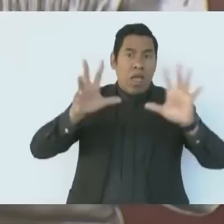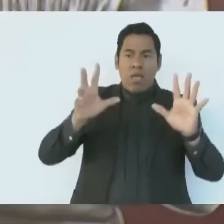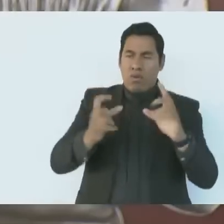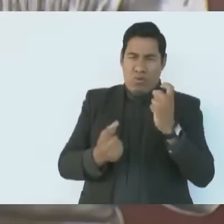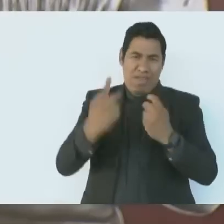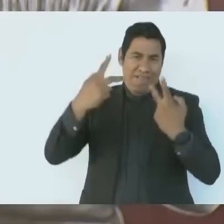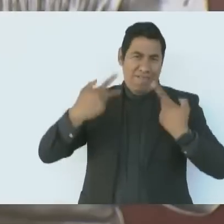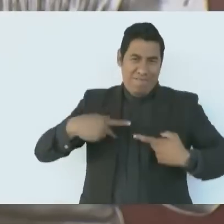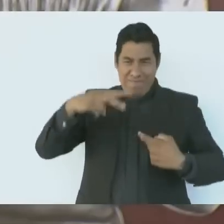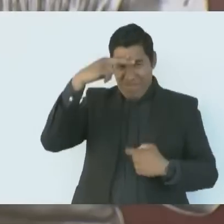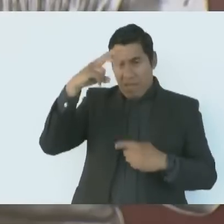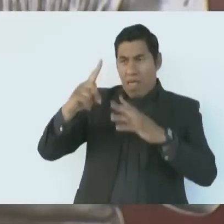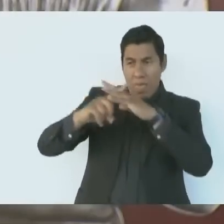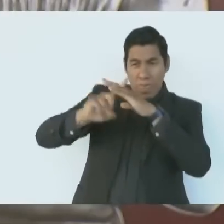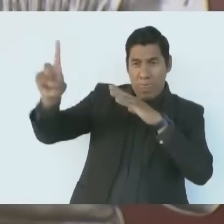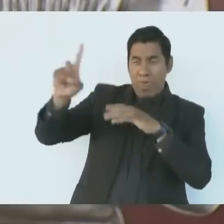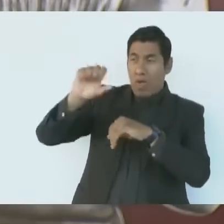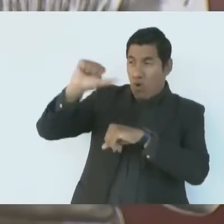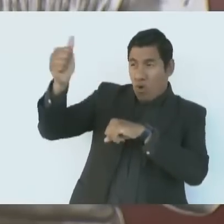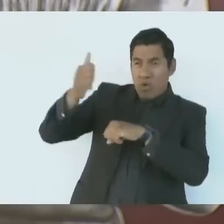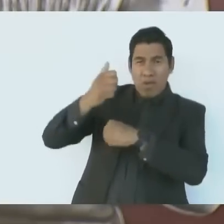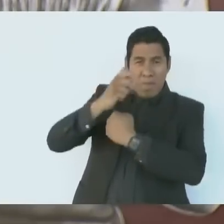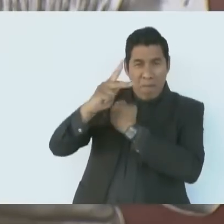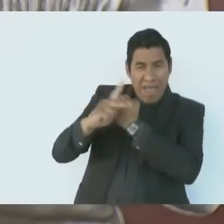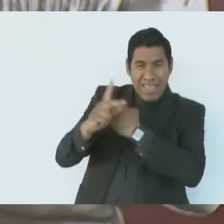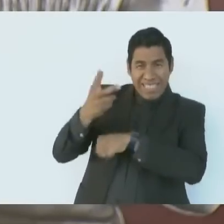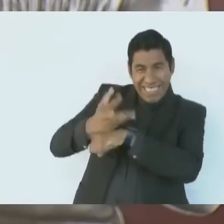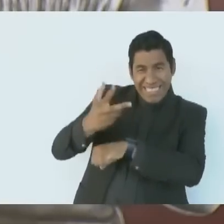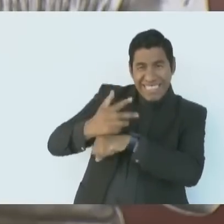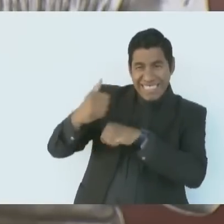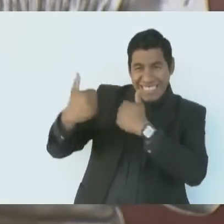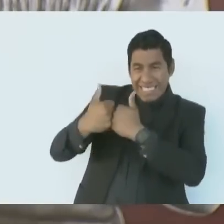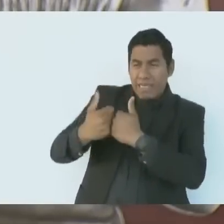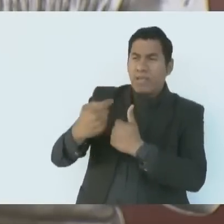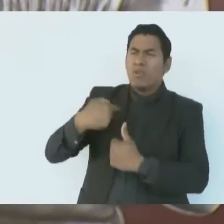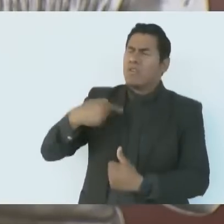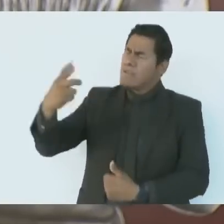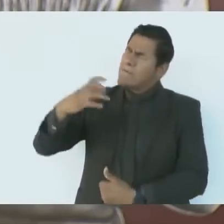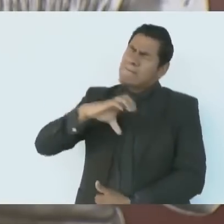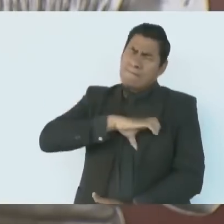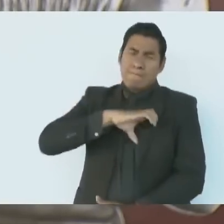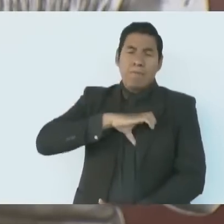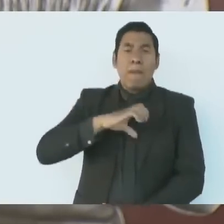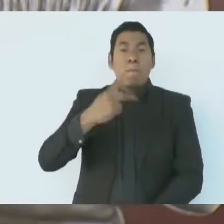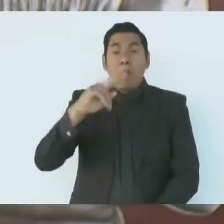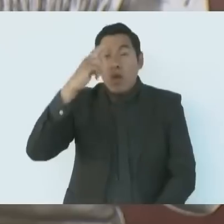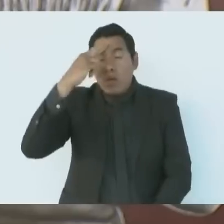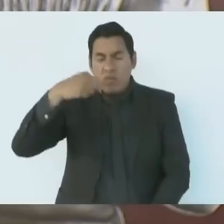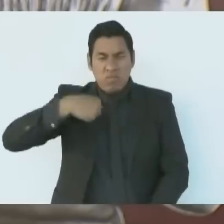otro lado de la frontera que aquí está su presidenta y su pueblo para defenderlo